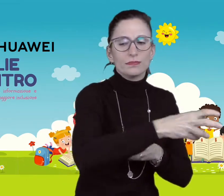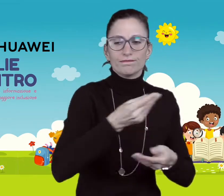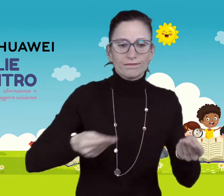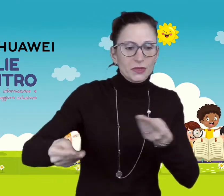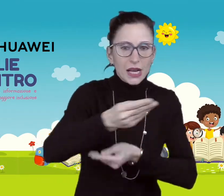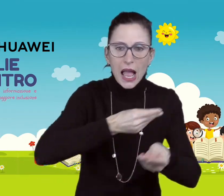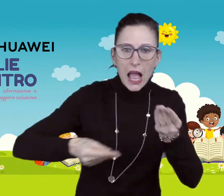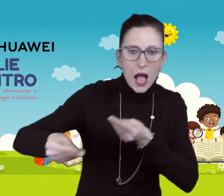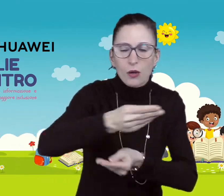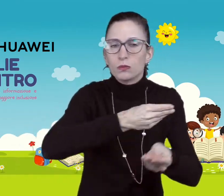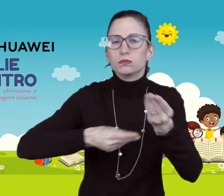e lo scambio affinchè i genitori grazie al confronto,